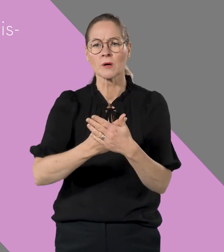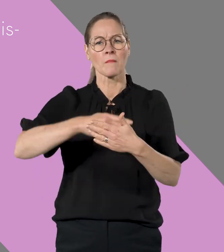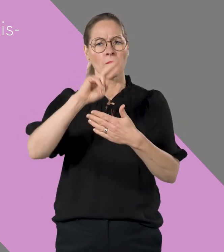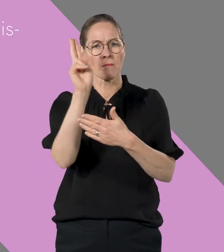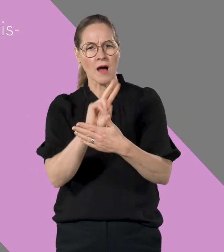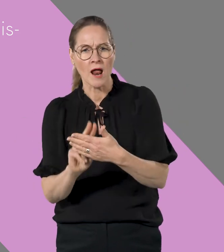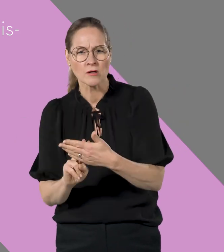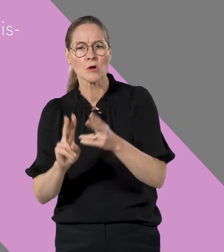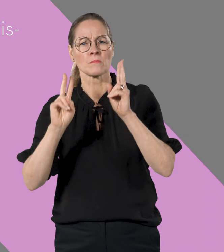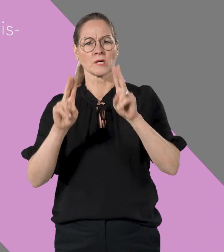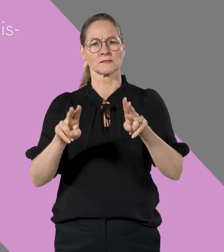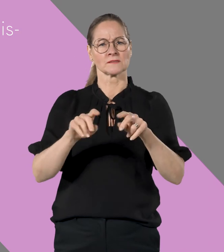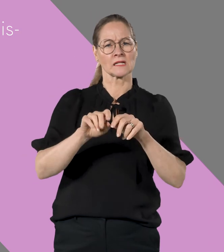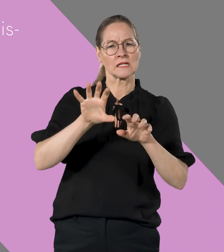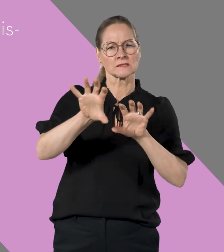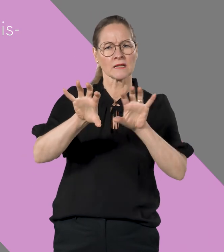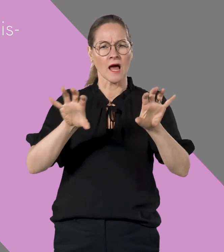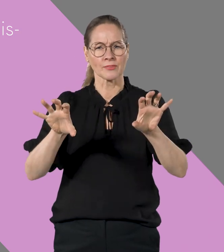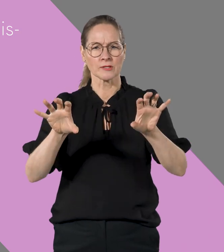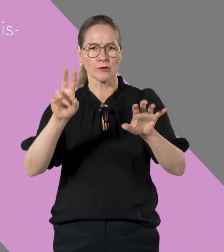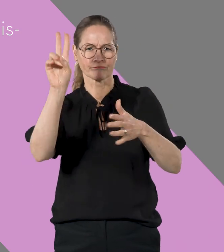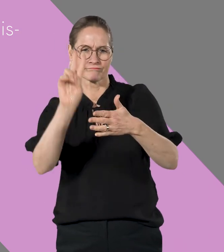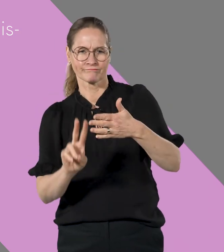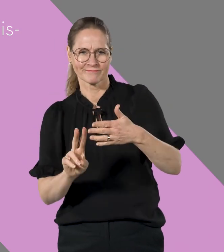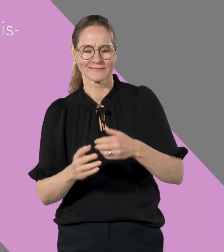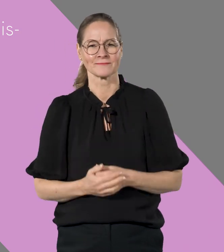maalauksia sekä installaatioita.